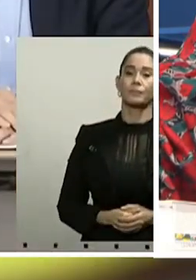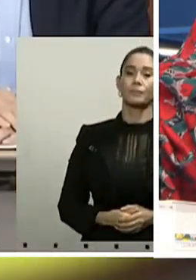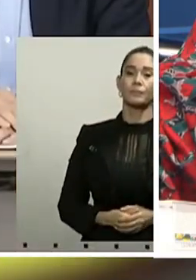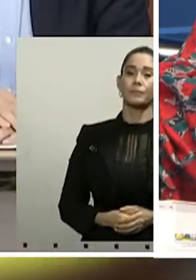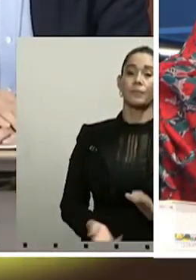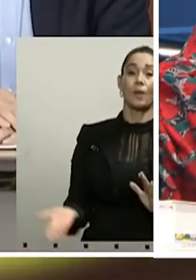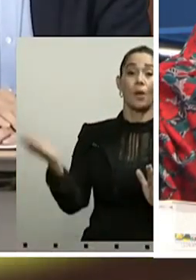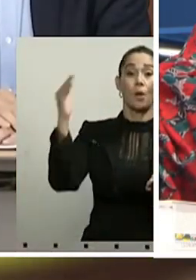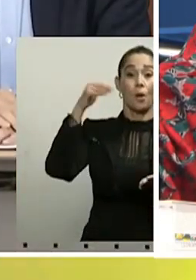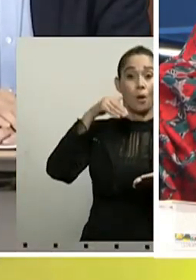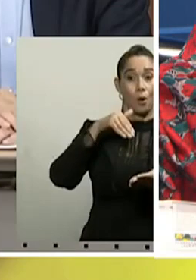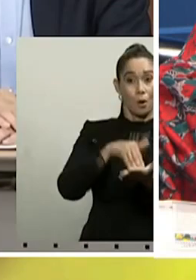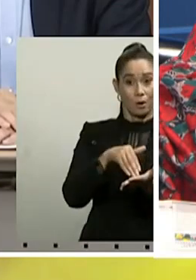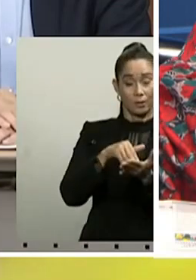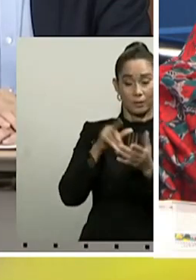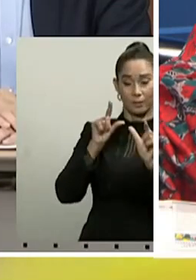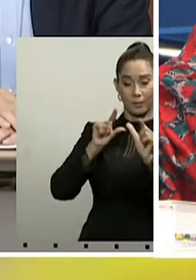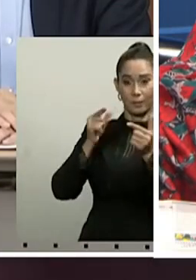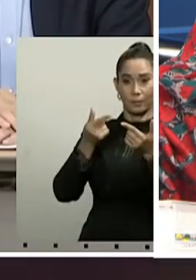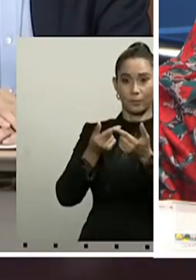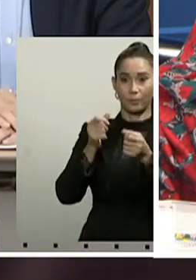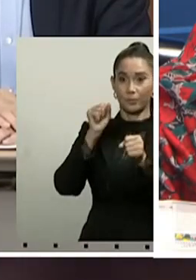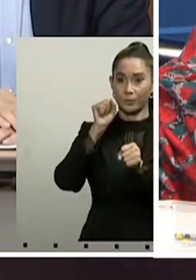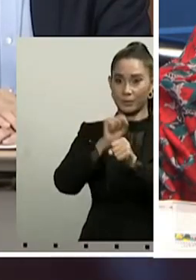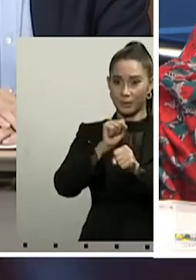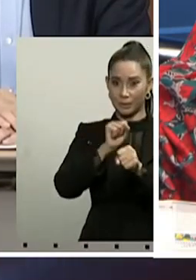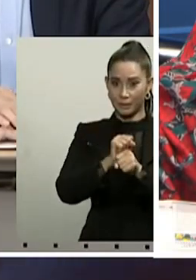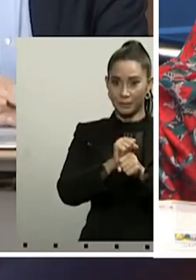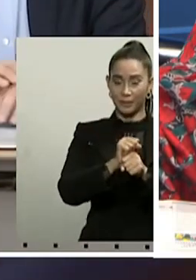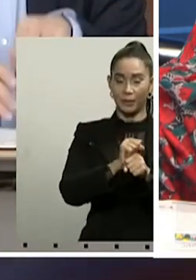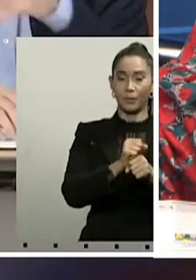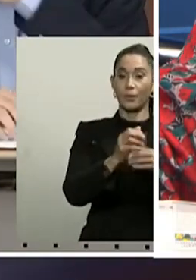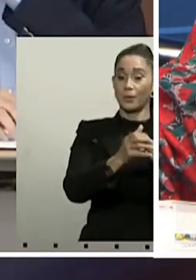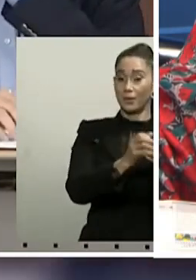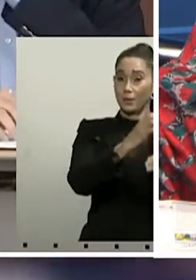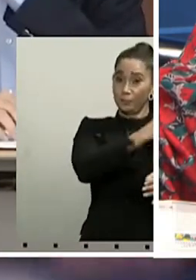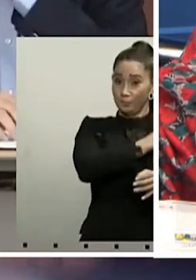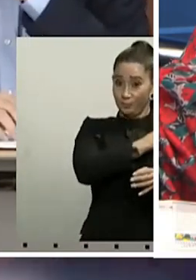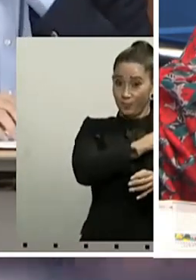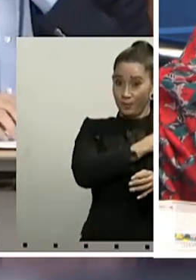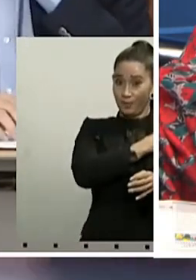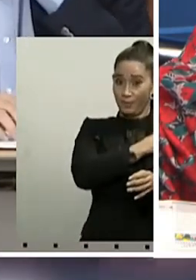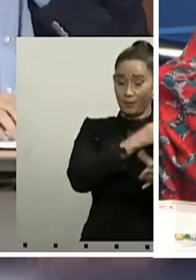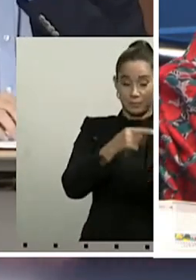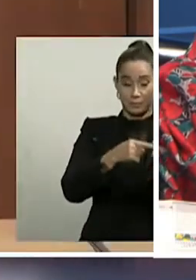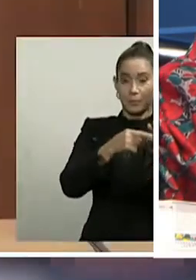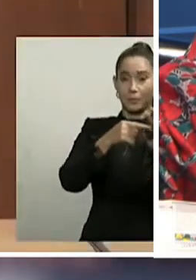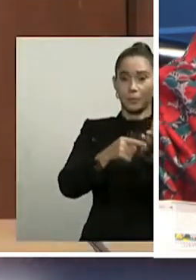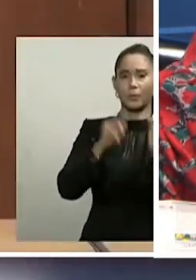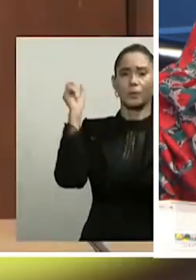botelho en la cámara ayer que eran unos traidores los sindicalistas porque por esa razón no estaban